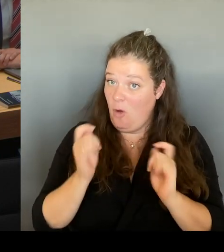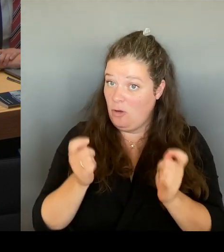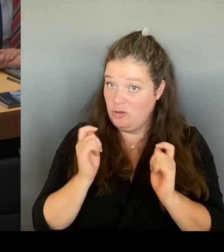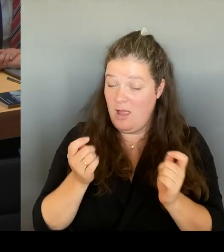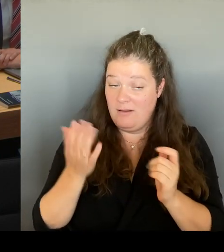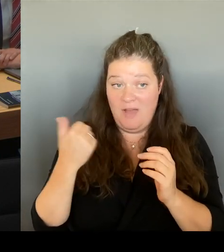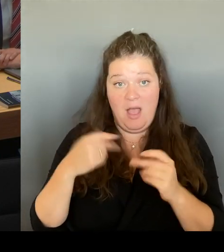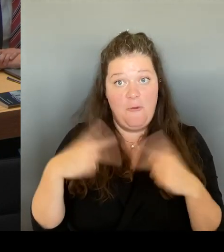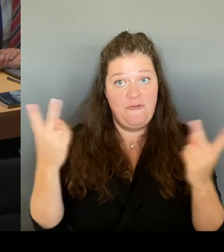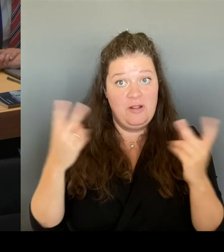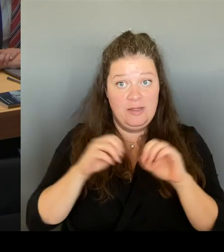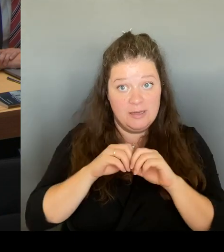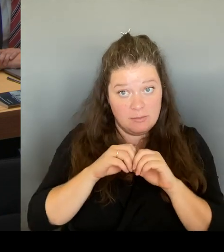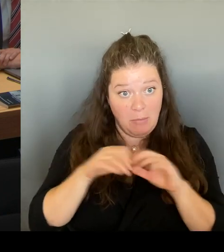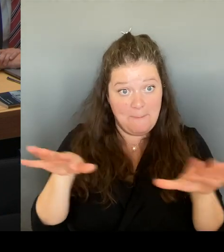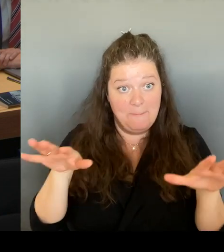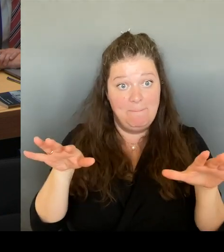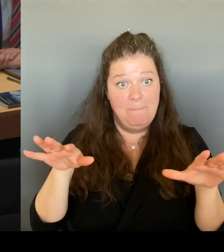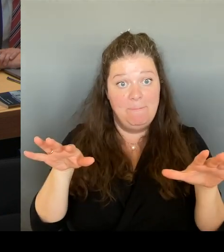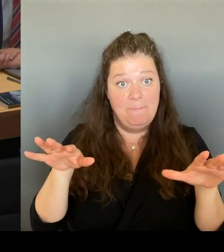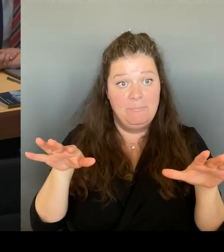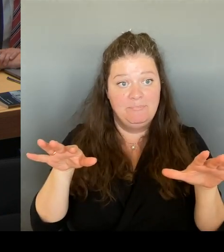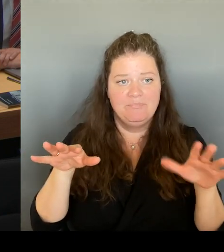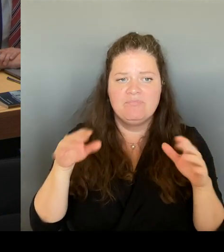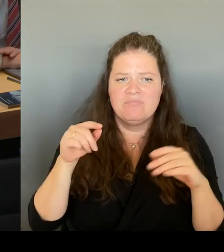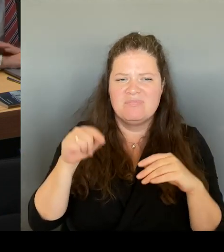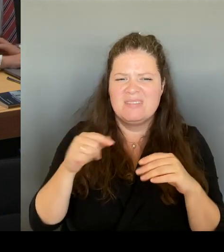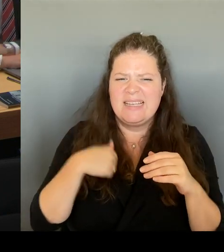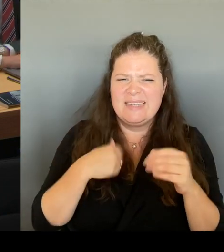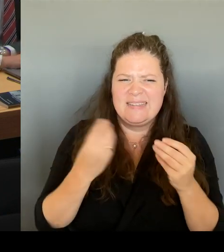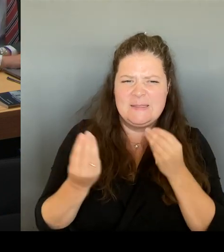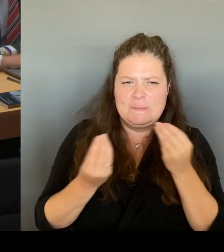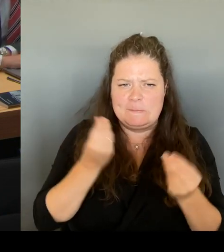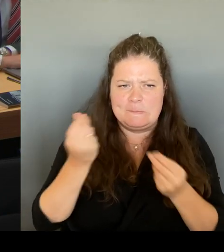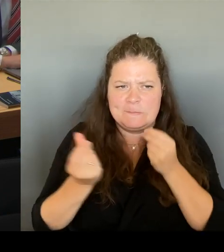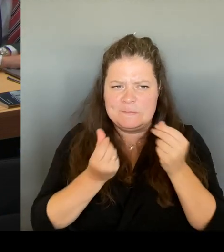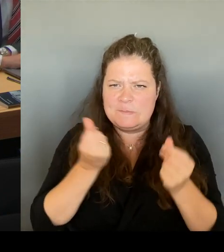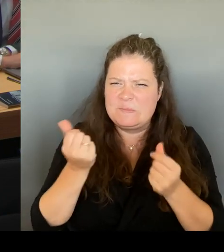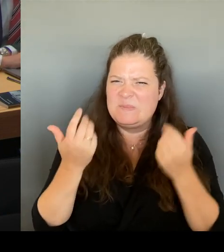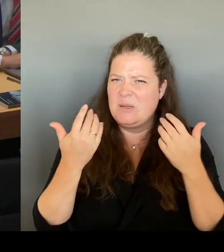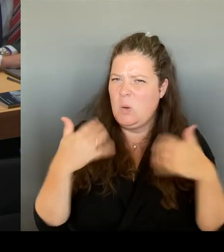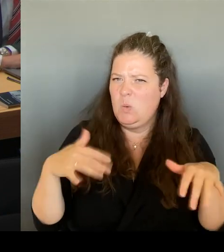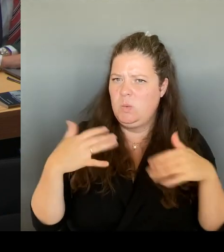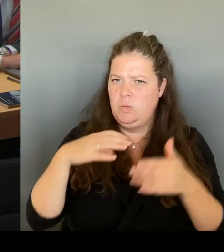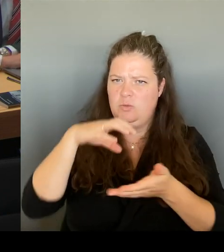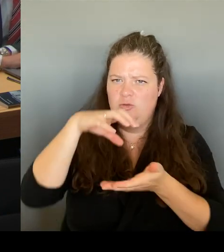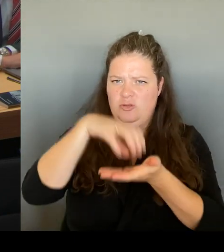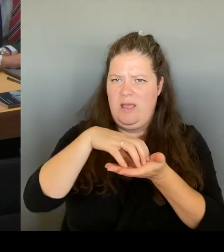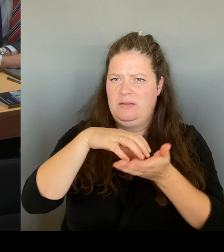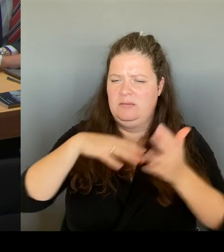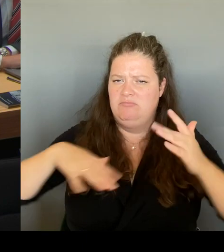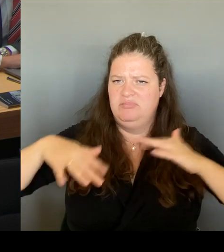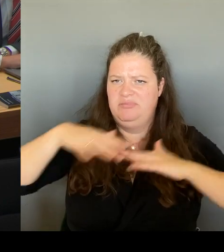schon gemerkt, dass es zu einer unglaublich große Welle in dieser Stadt gekommen ist.